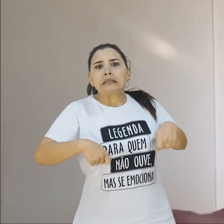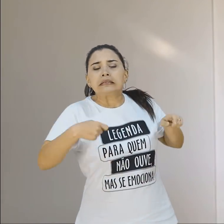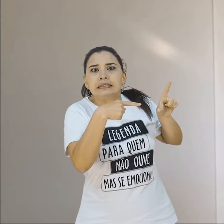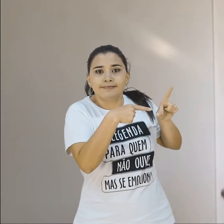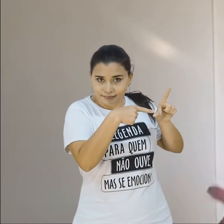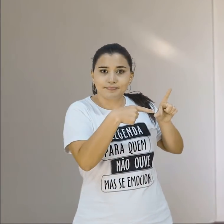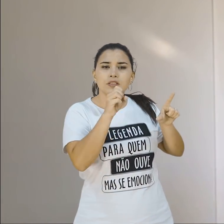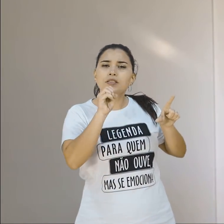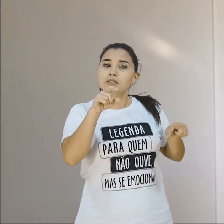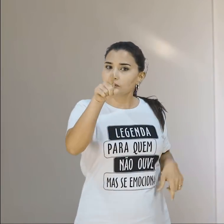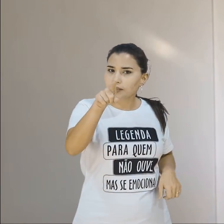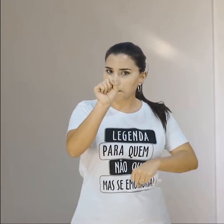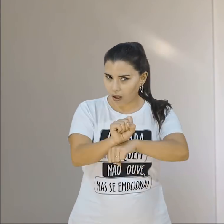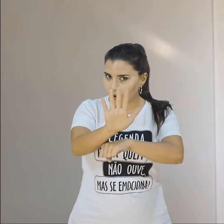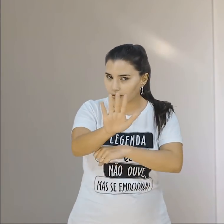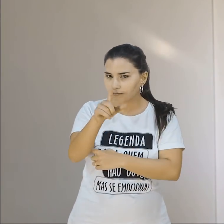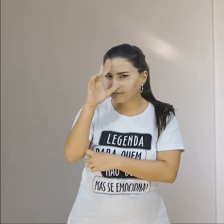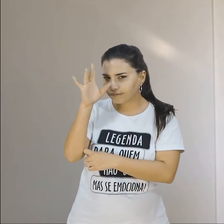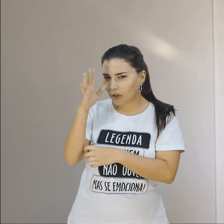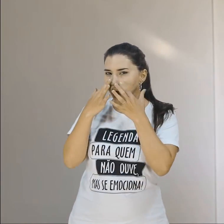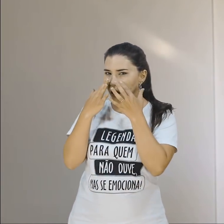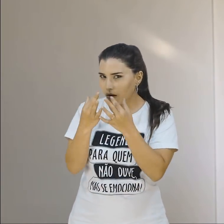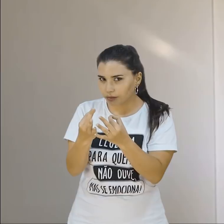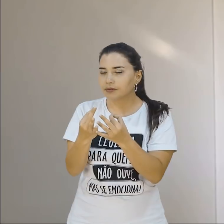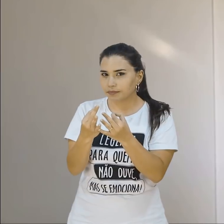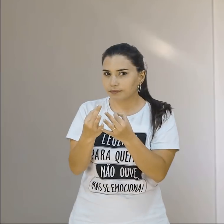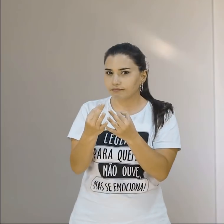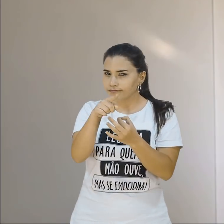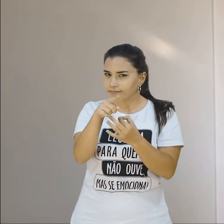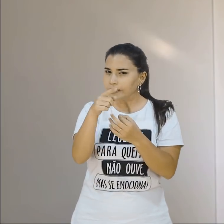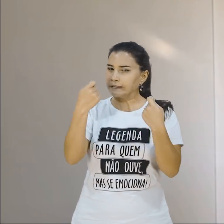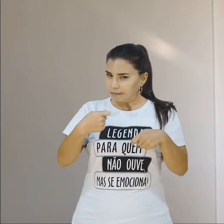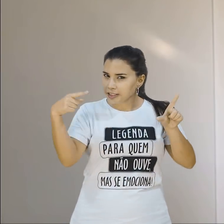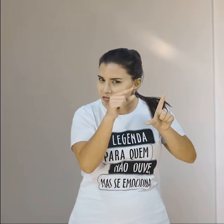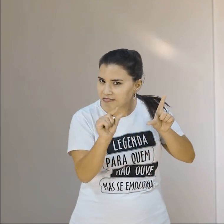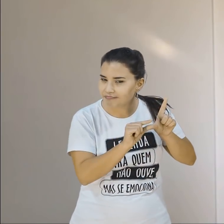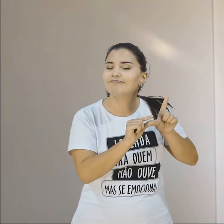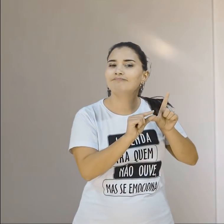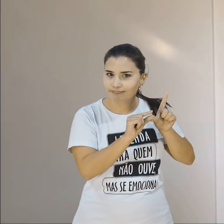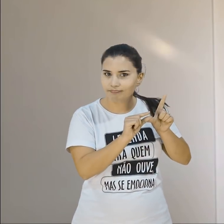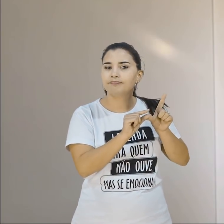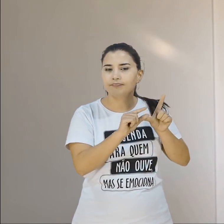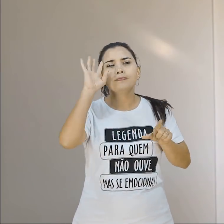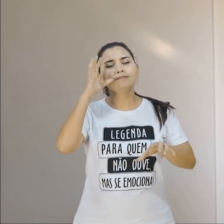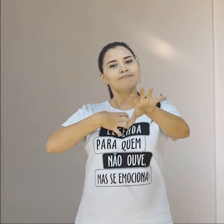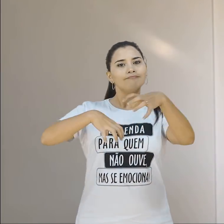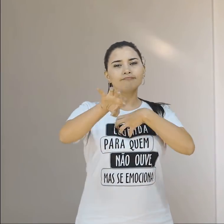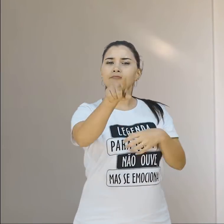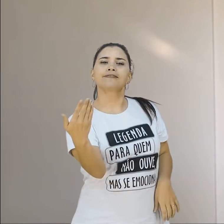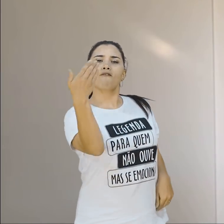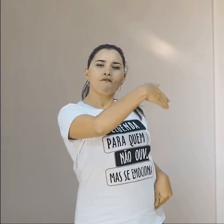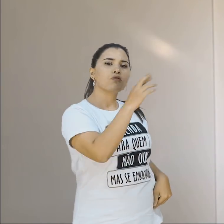para ser usufruída por quem precisa dela. E, se você parar para prestar atenção, mesmo que você escute você precisa da legenda.